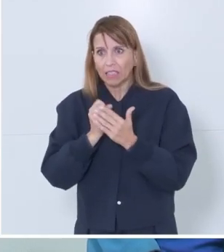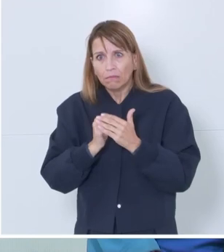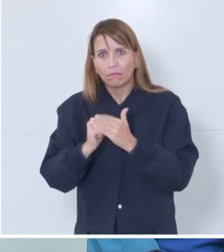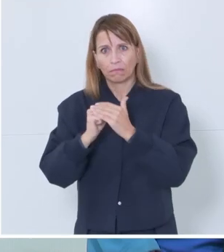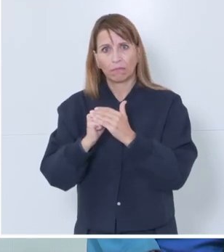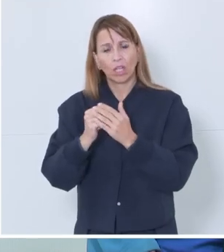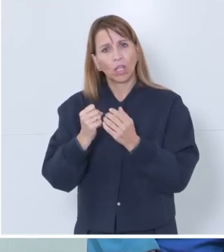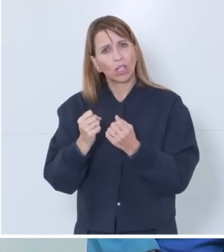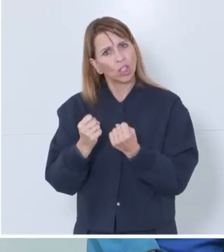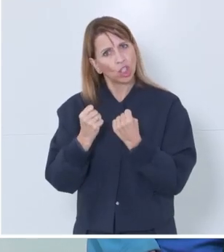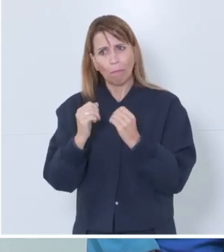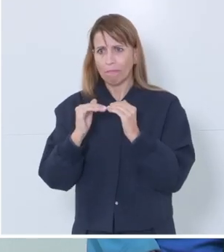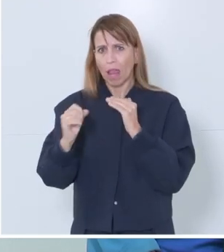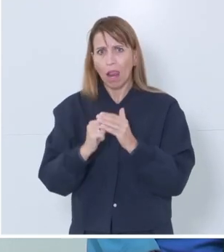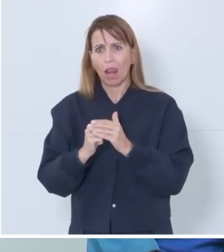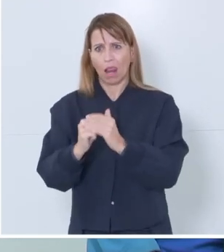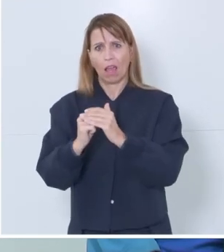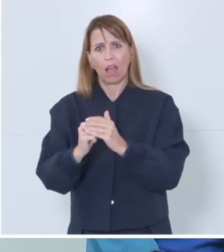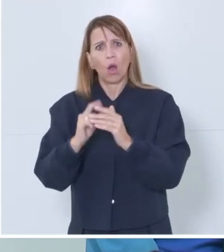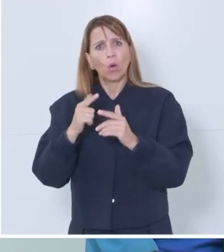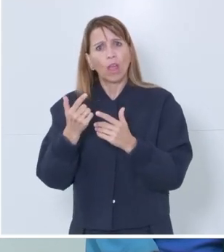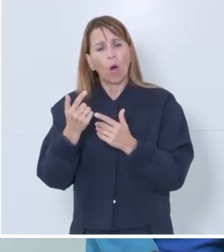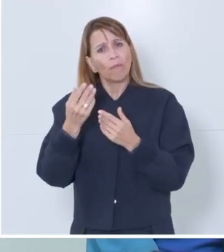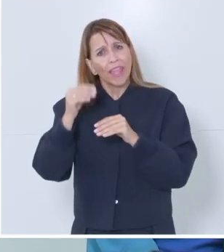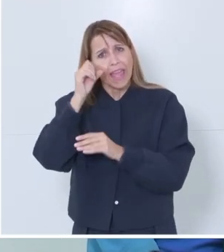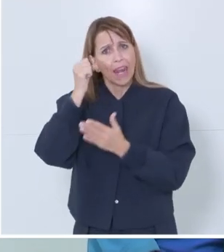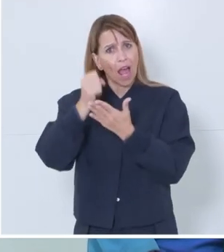dass es ehrenamtliches Engagement in den unterschiedlichsten Einrichtungen gibt. Zu